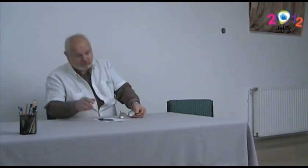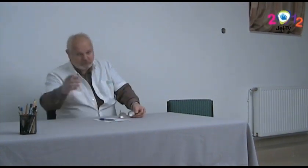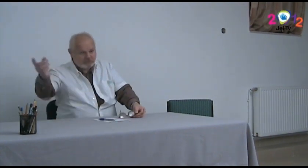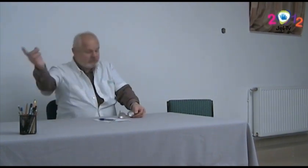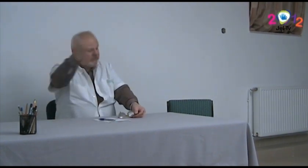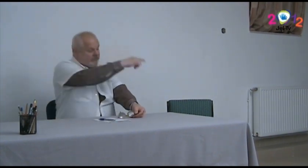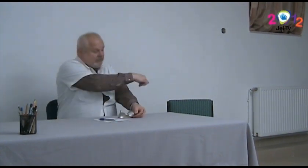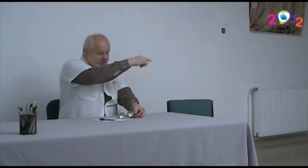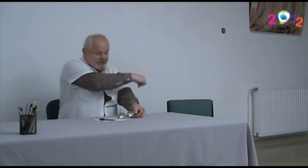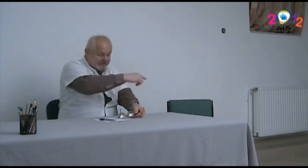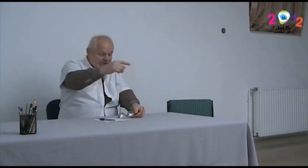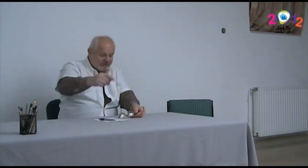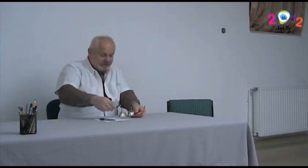Ülj le!